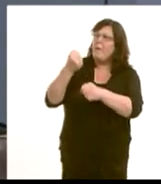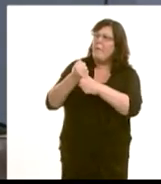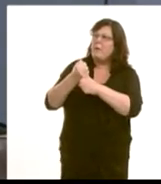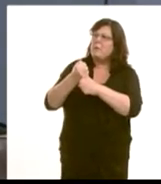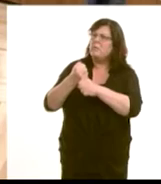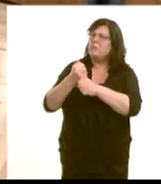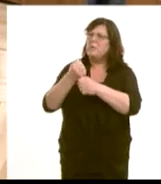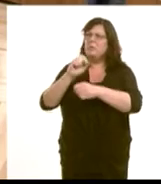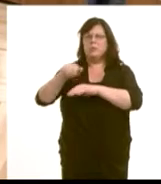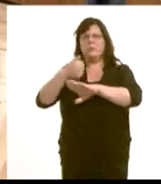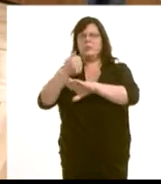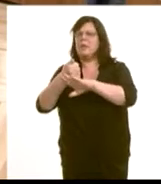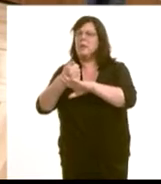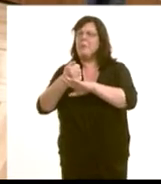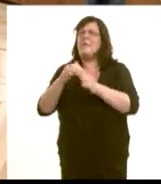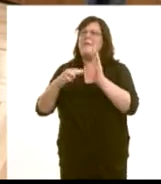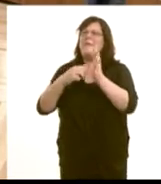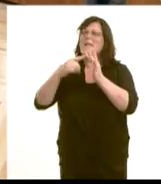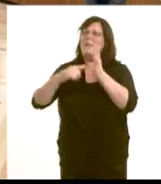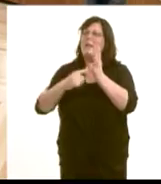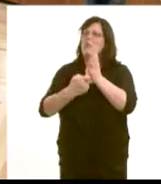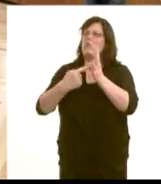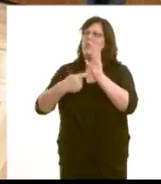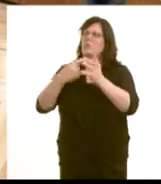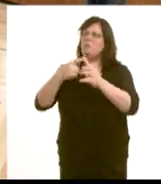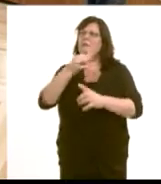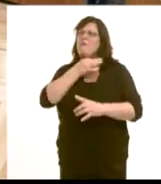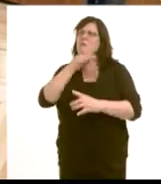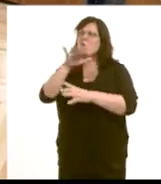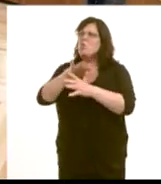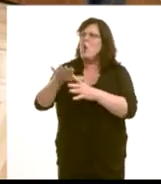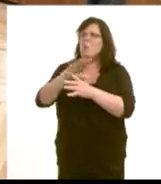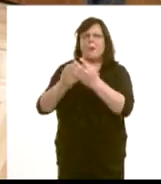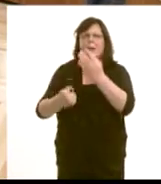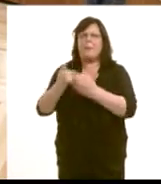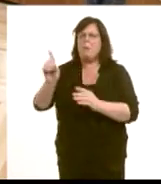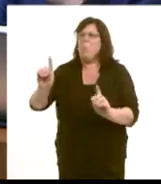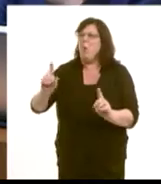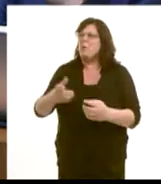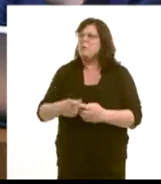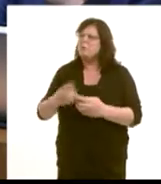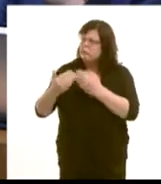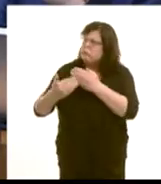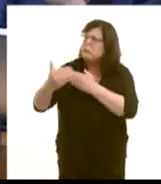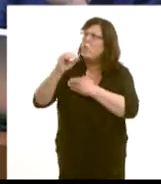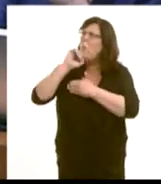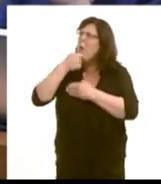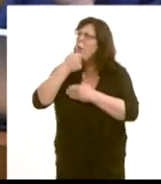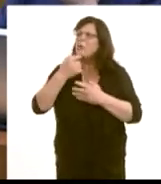ddweud wrthym ni ble mae hyn yn gadael yr ymgynghoriad roedd eich Llywodraeth chi yn golygu ei gyflwyno ar barthau perygl nitradau?